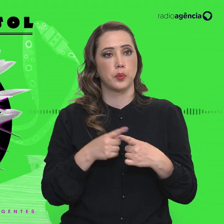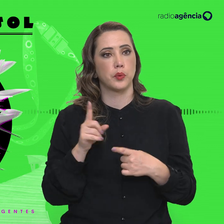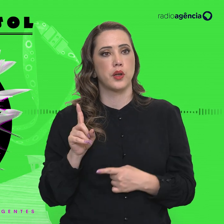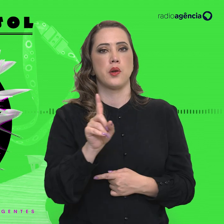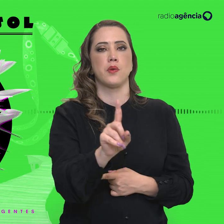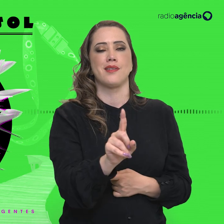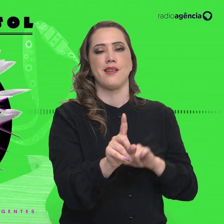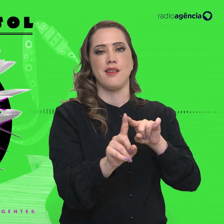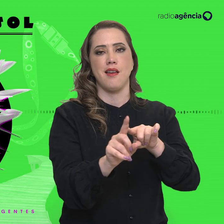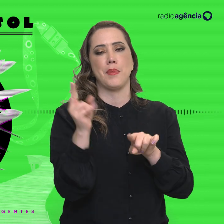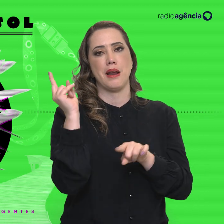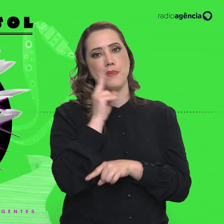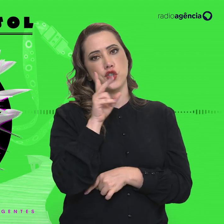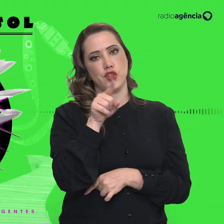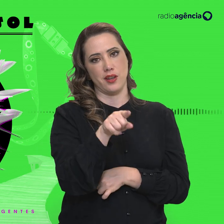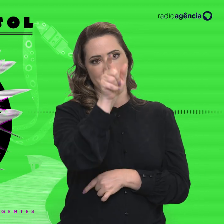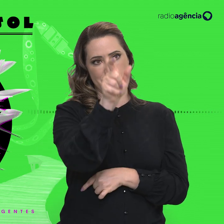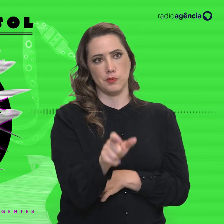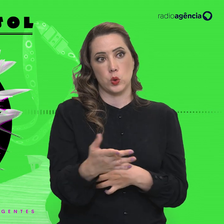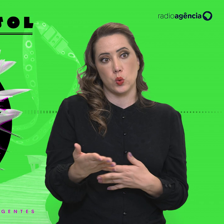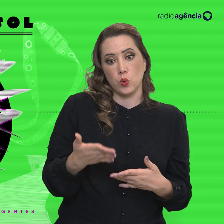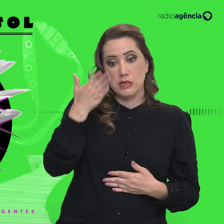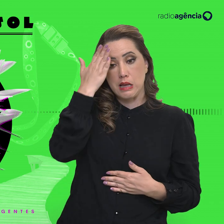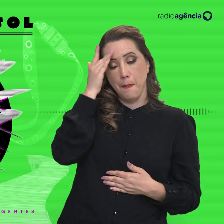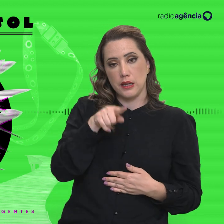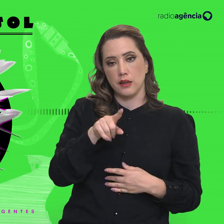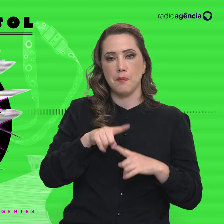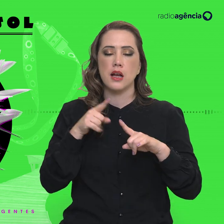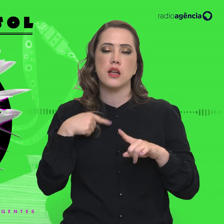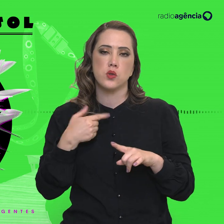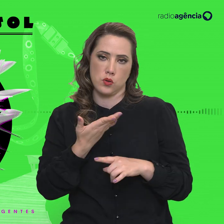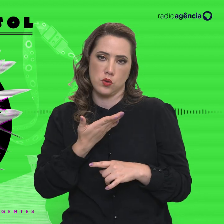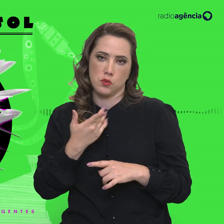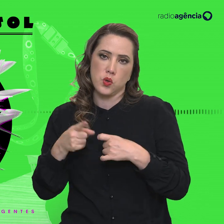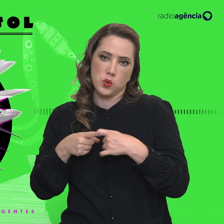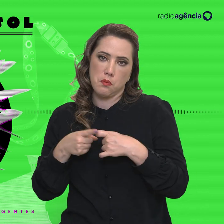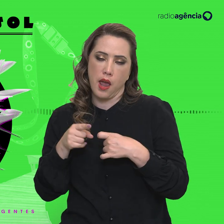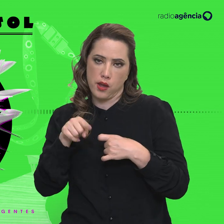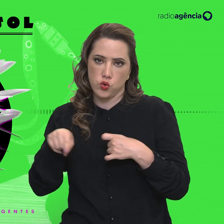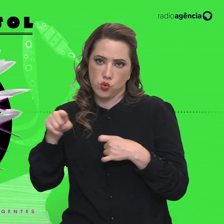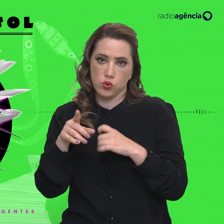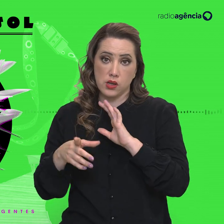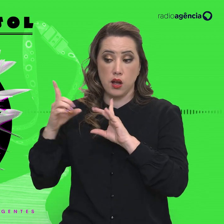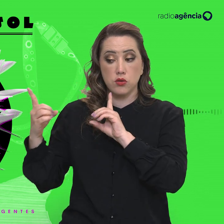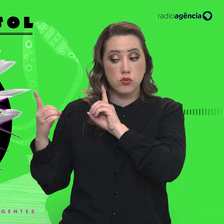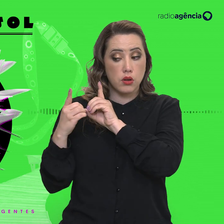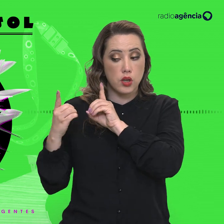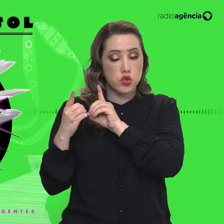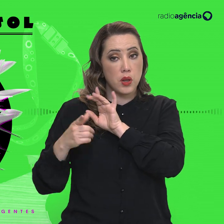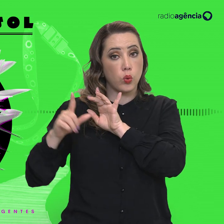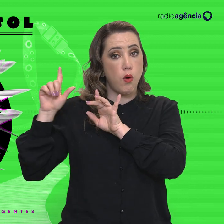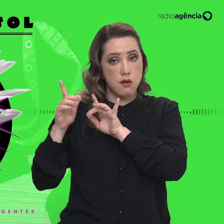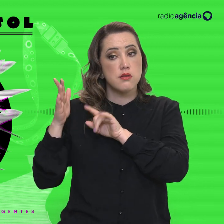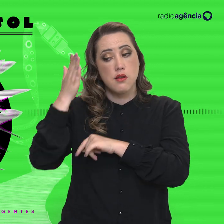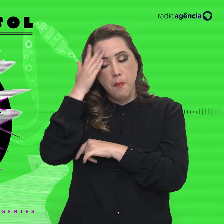Mas os profissionais que estavam me atendendo no pré-natal, eles sabiam. [mudando o canal da tv] 🎶 [Entra um fado como música de fundo] 🎶 [Marizete] Aqui no no Brasil ou em Portugal,